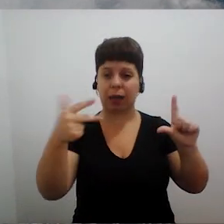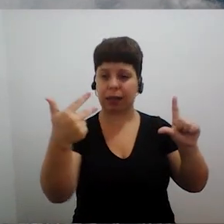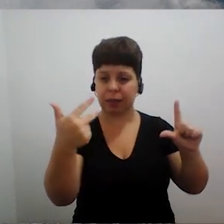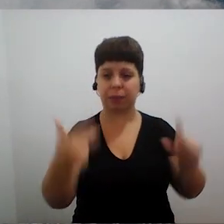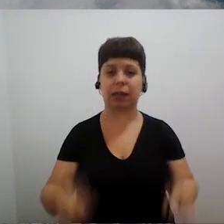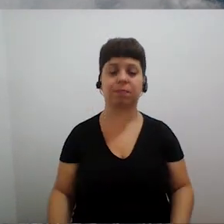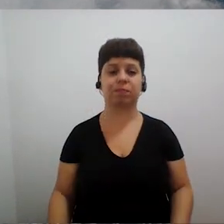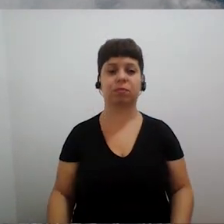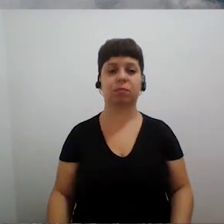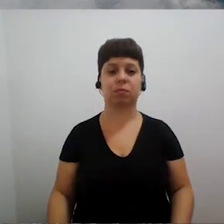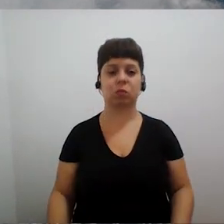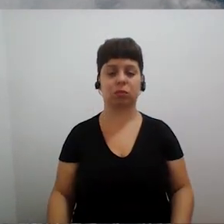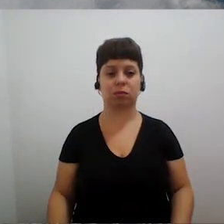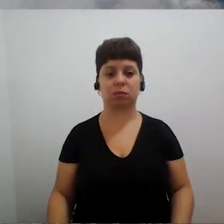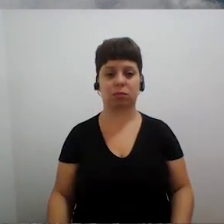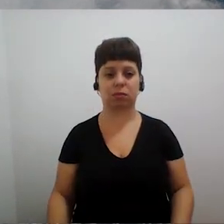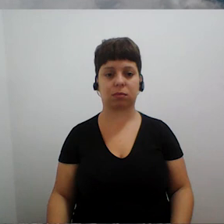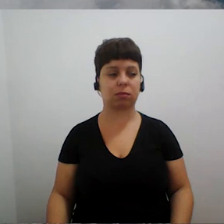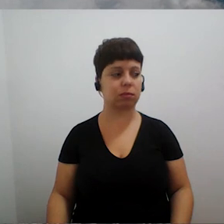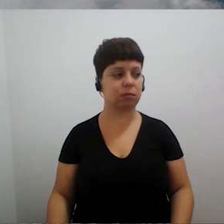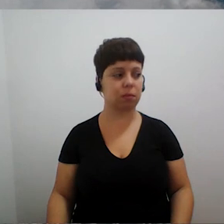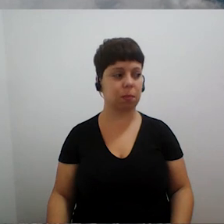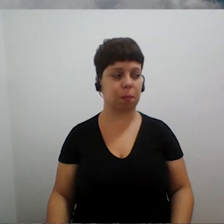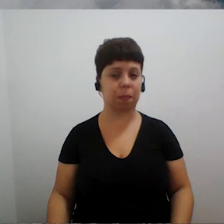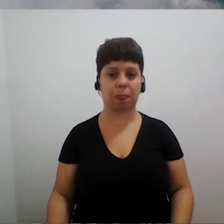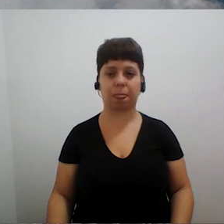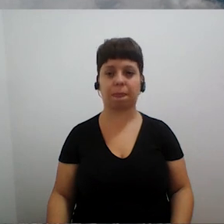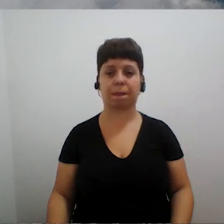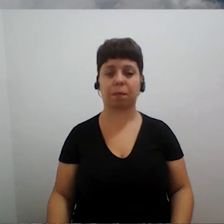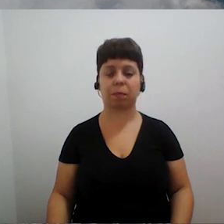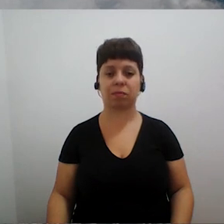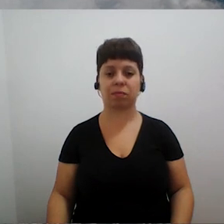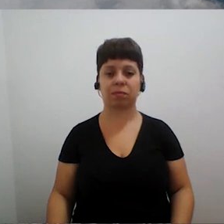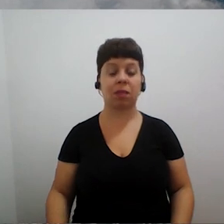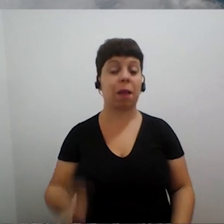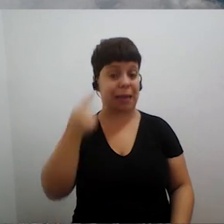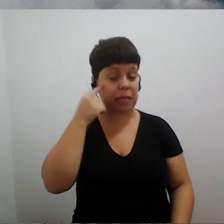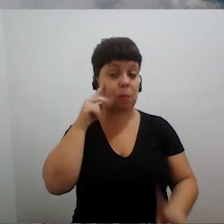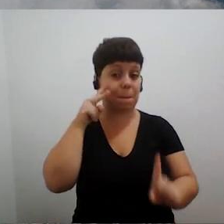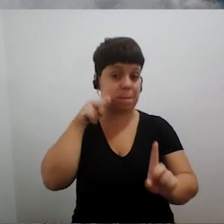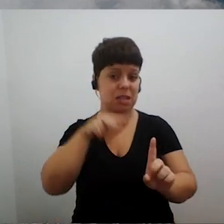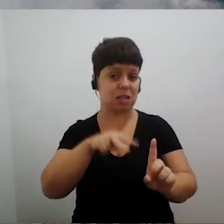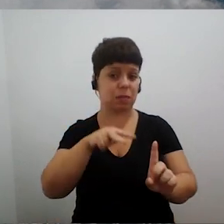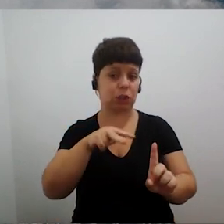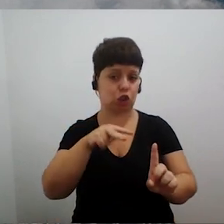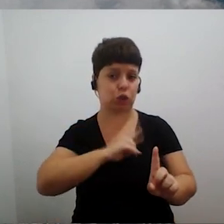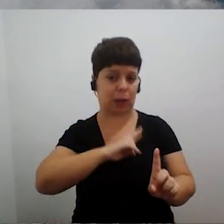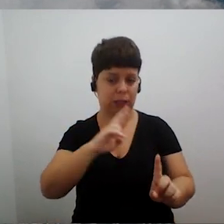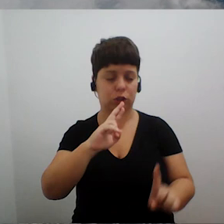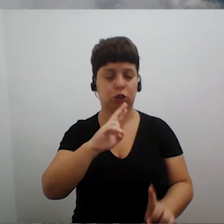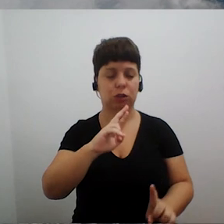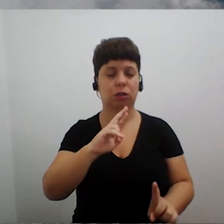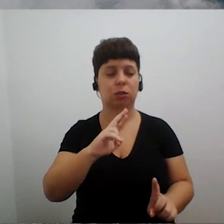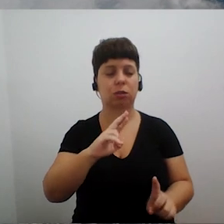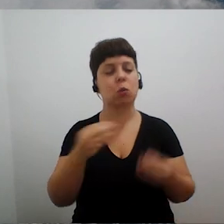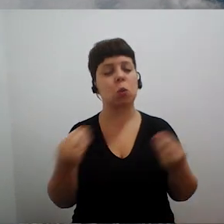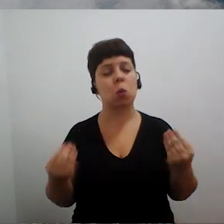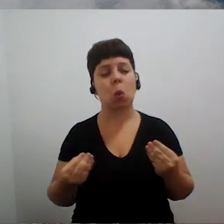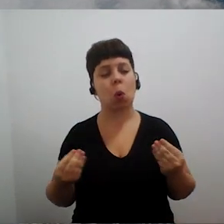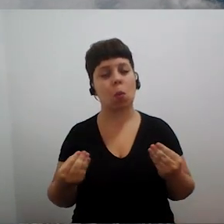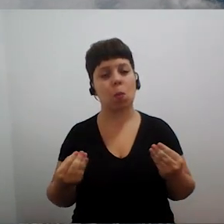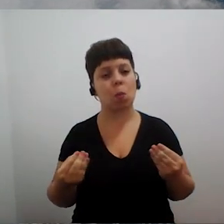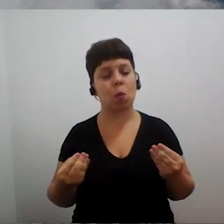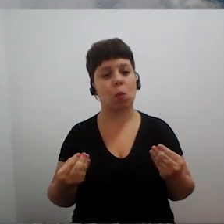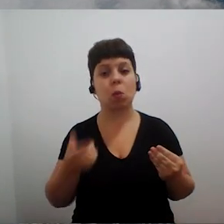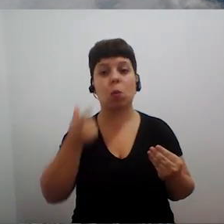dentro dessa perspectiva, como que a gente pode fazer com que o oceano